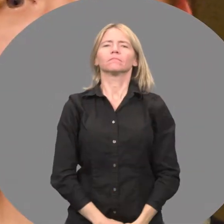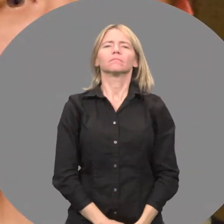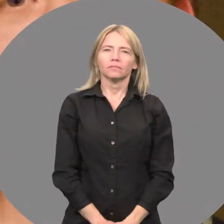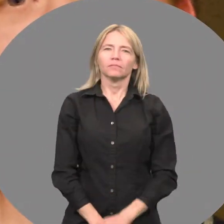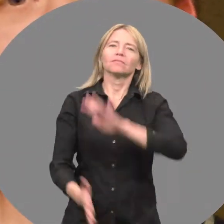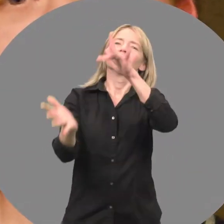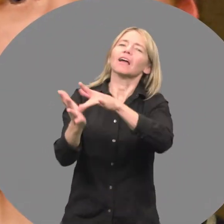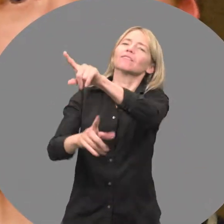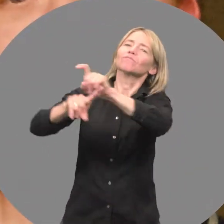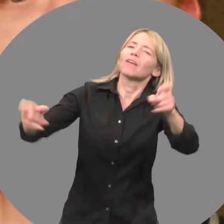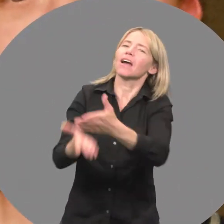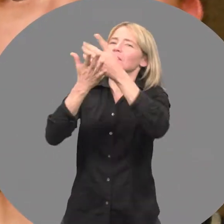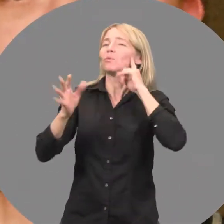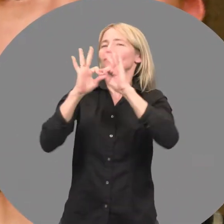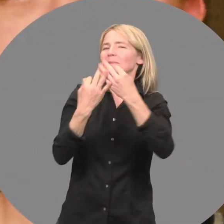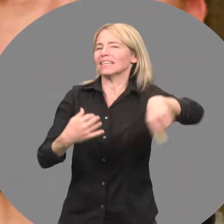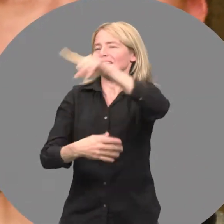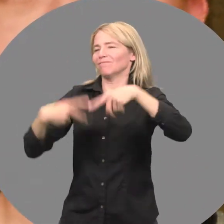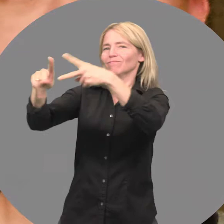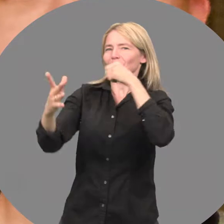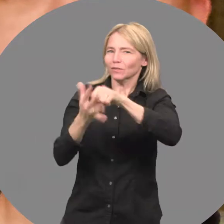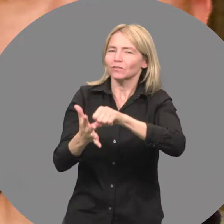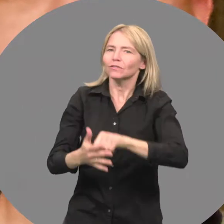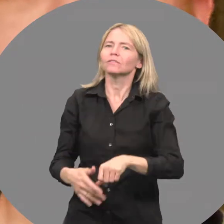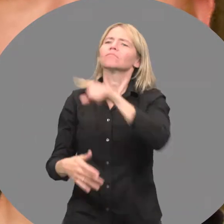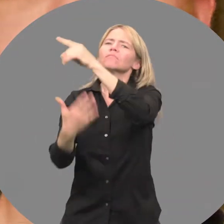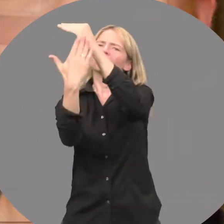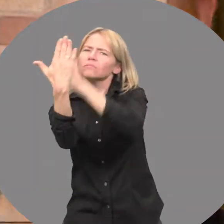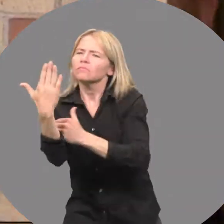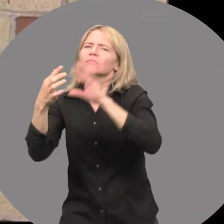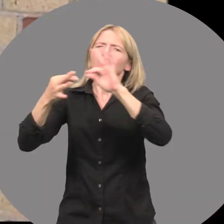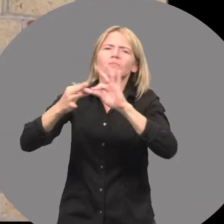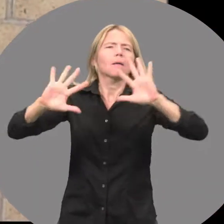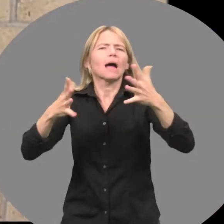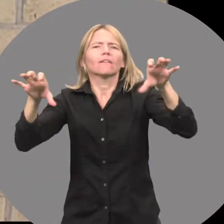Narrateur : Le centre de ressources familiales du STTP a instauré des lignes directrices pour la réglementation des services de garde en milieu familial.